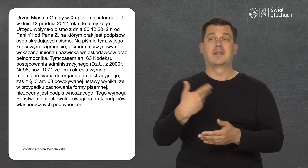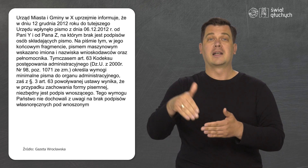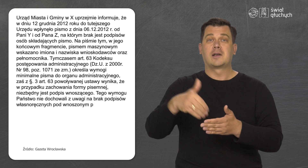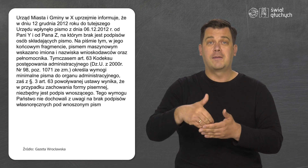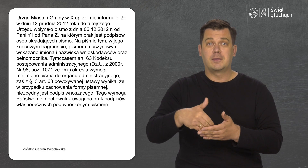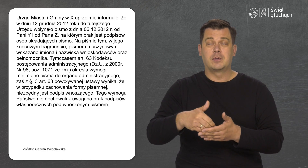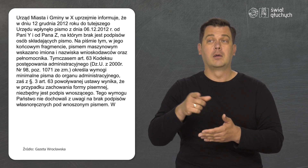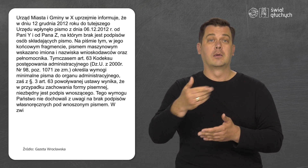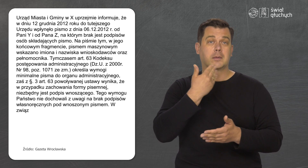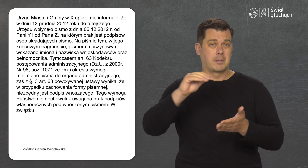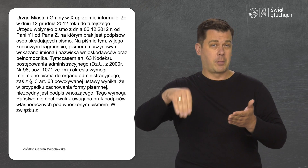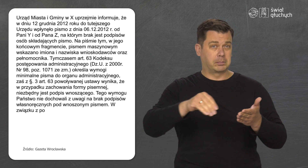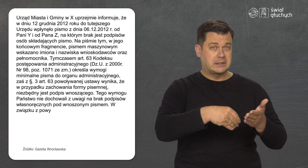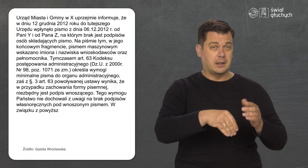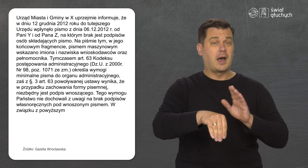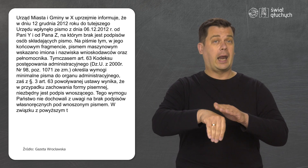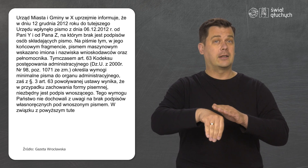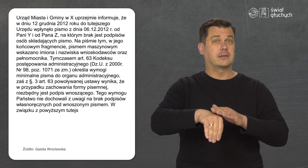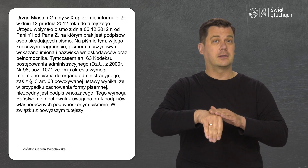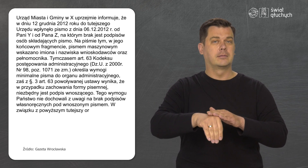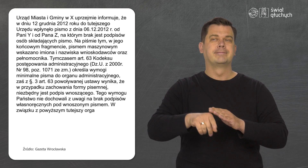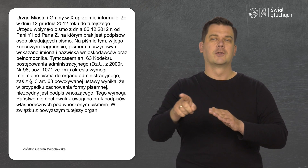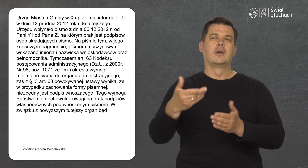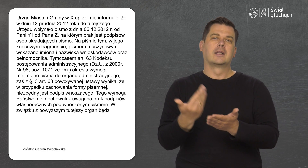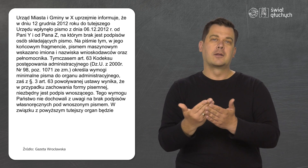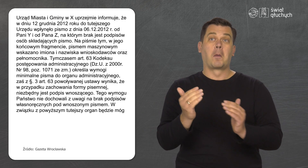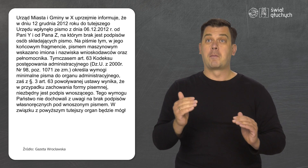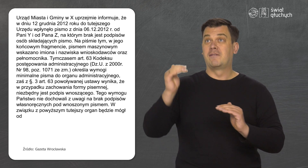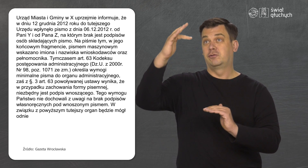z uwagi na brak podpisów własnoręcznych pod wnoszonym pismem. W związku z powyższym tutejszy organ